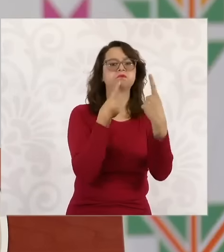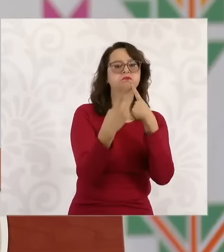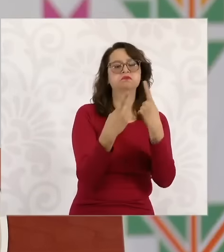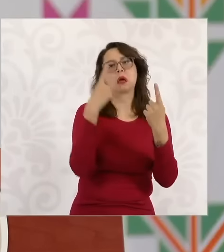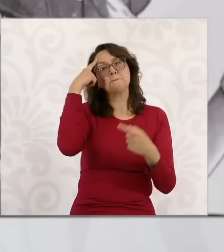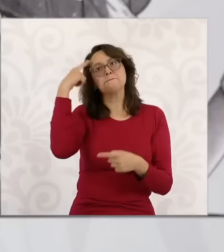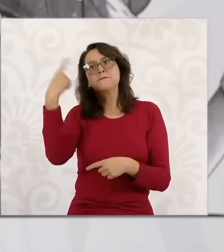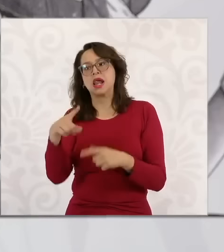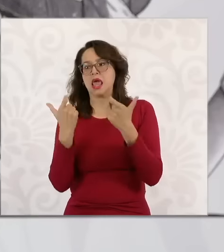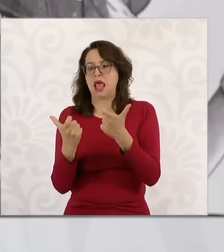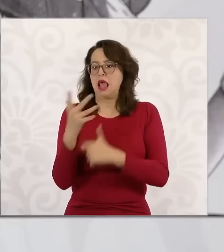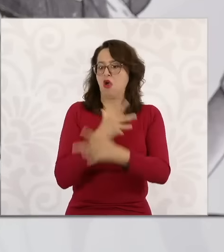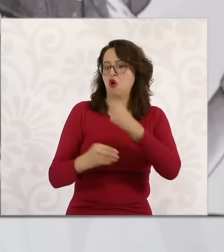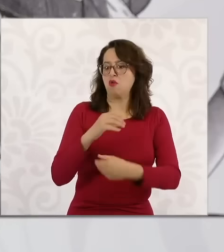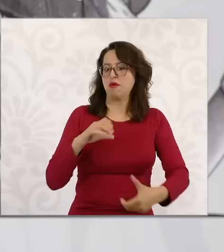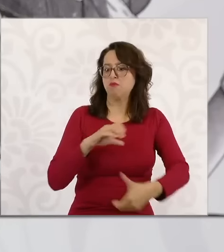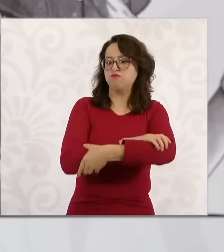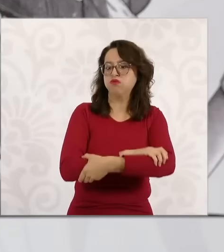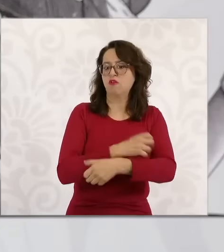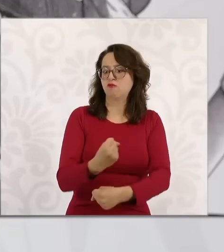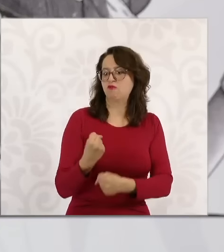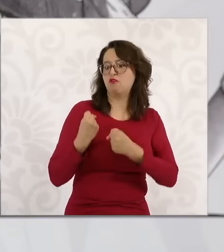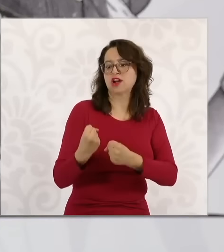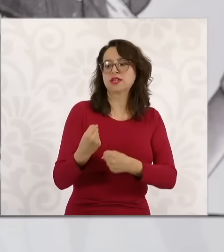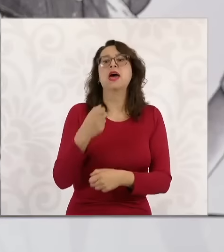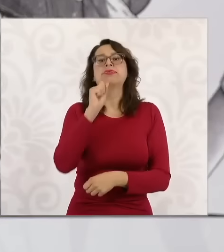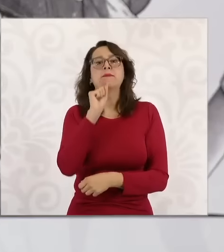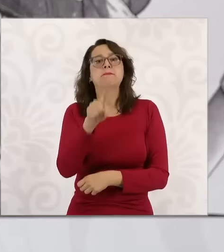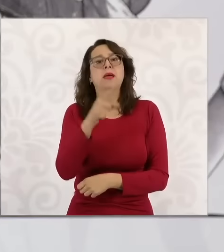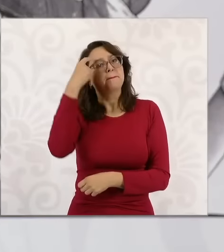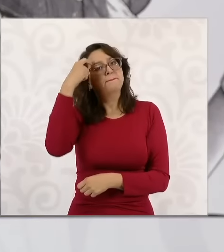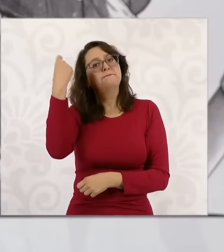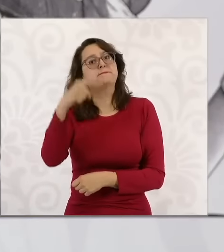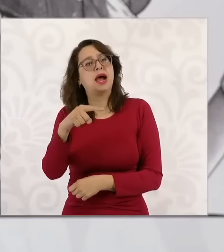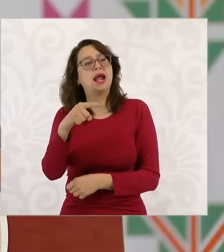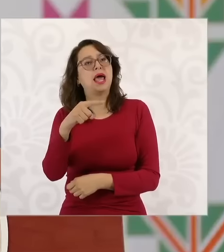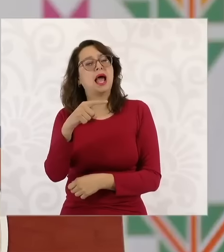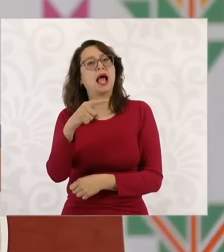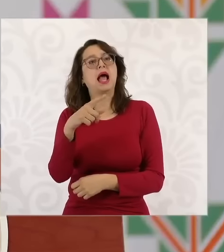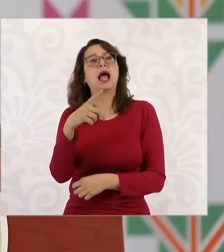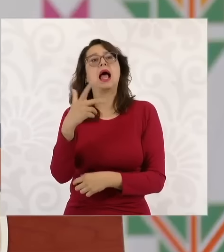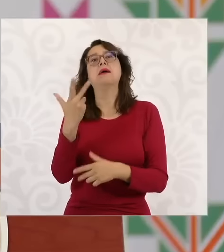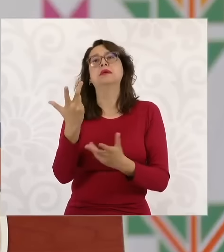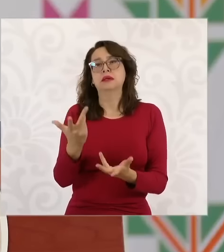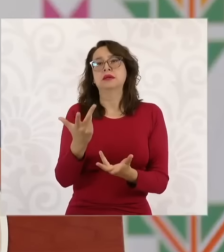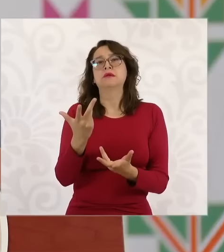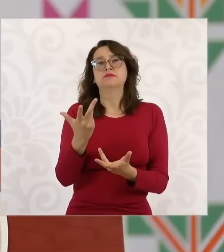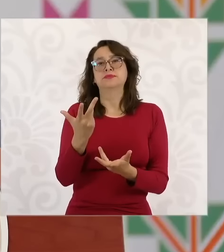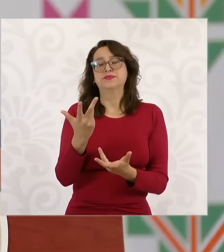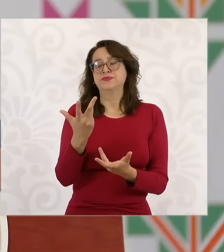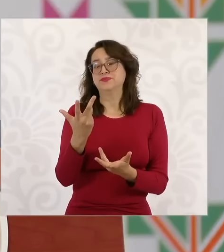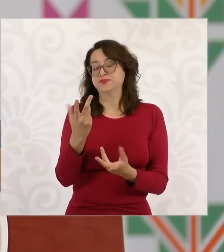relaciones económicas con distintos países y en particular también tiene una reunión con el eh